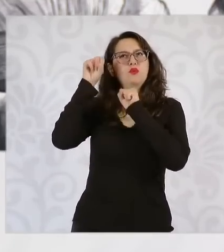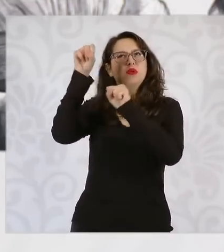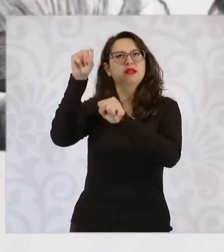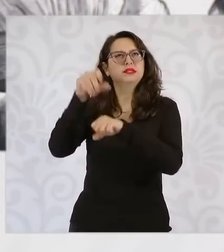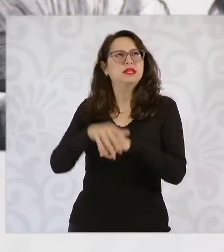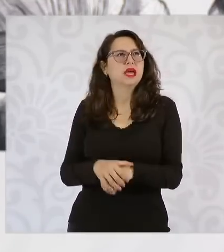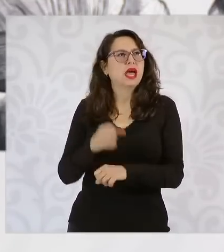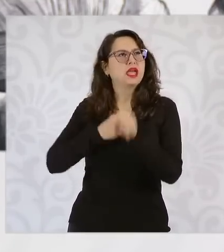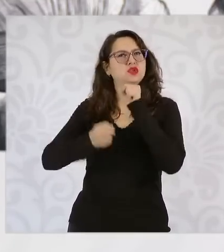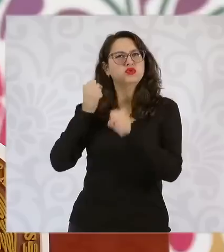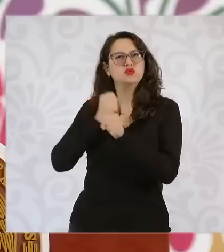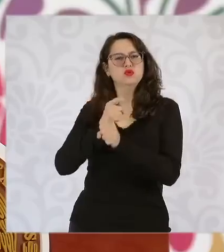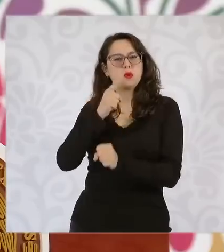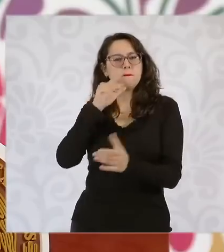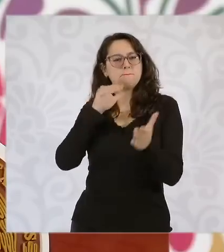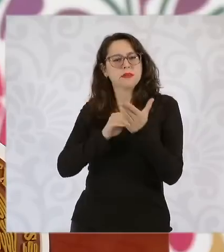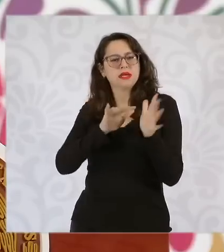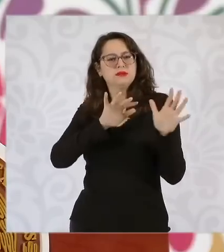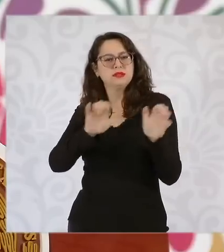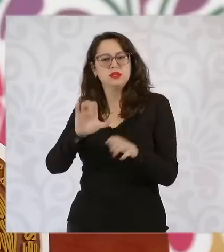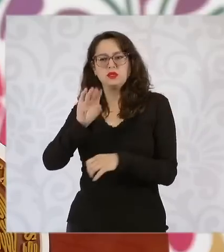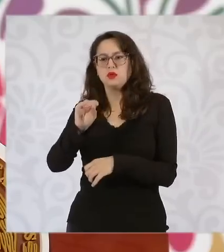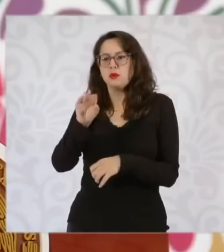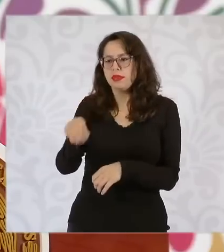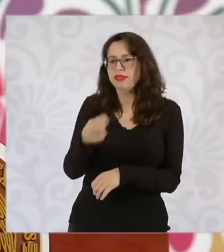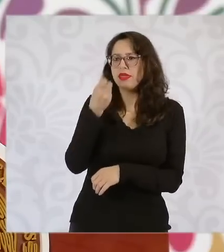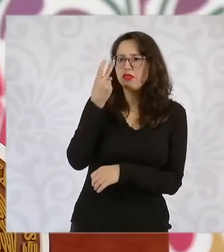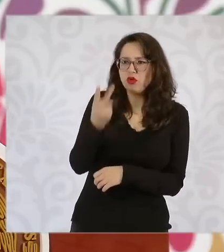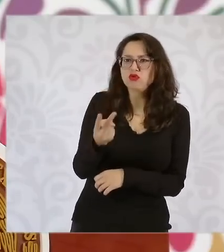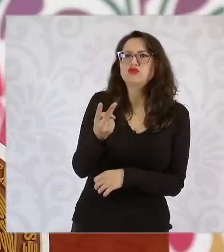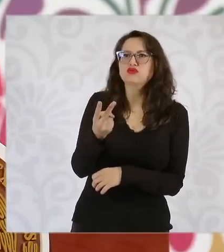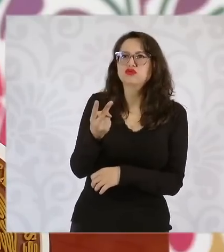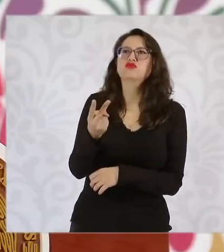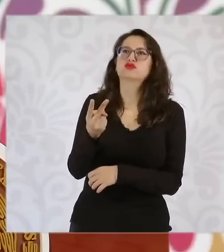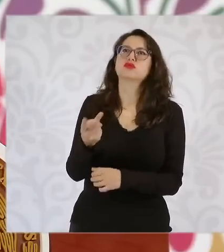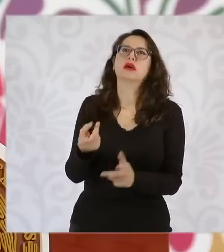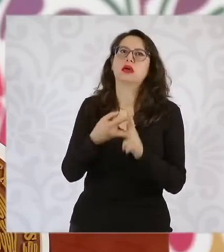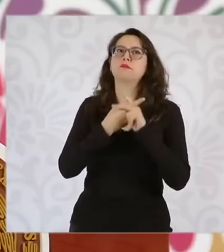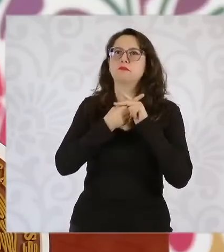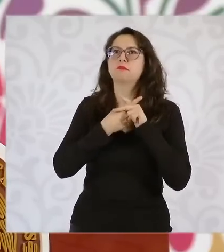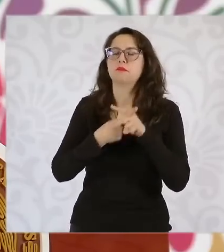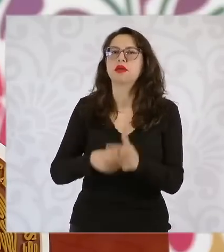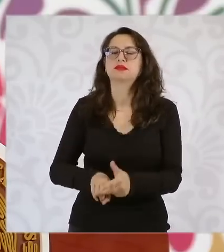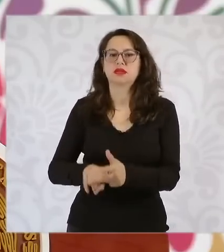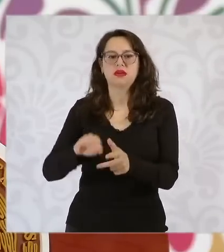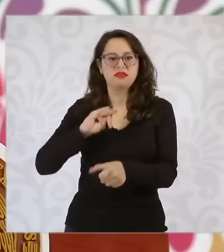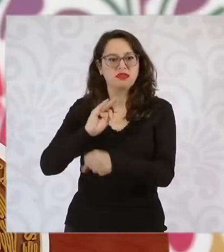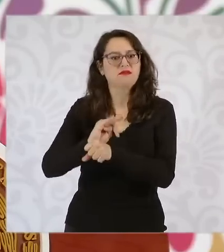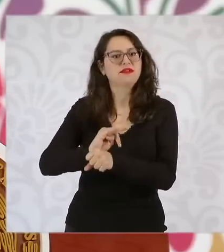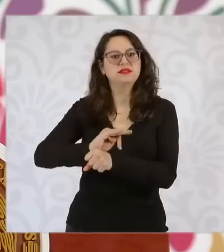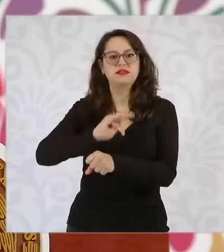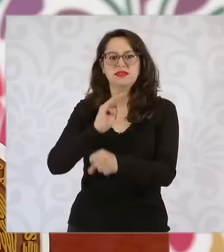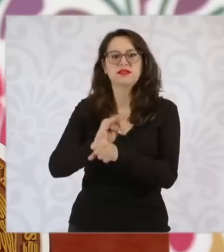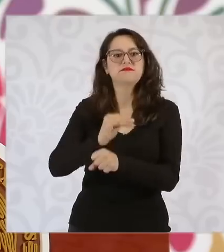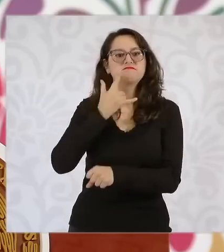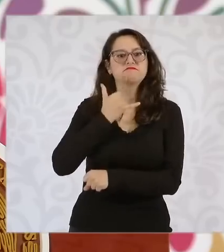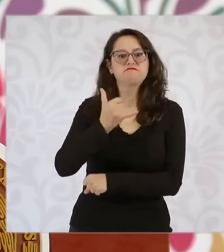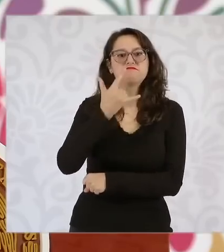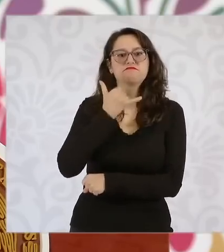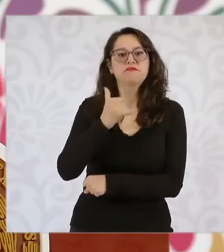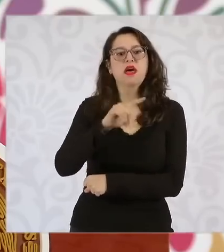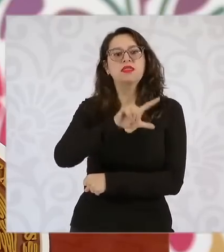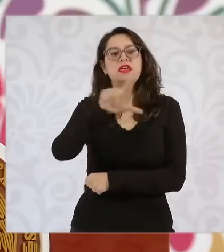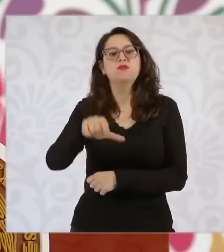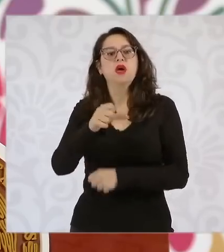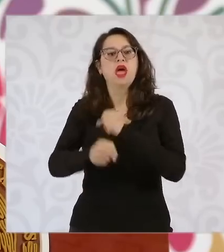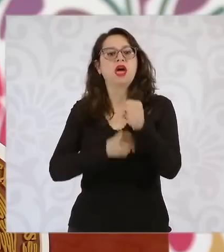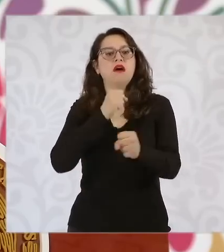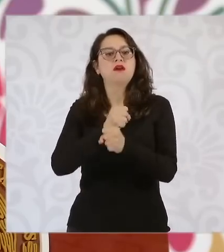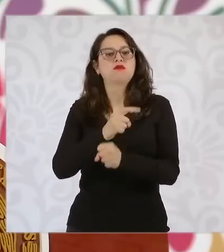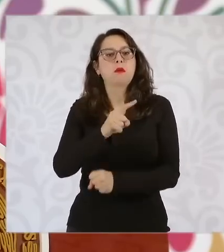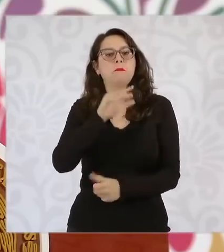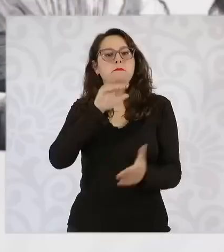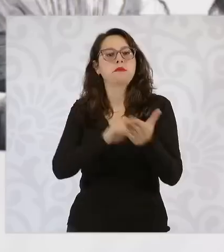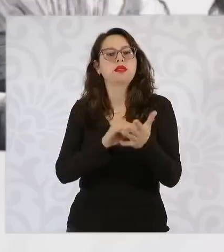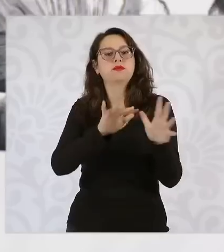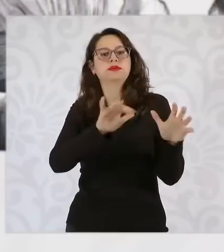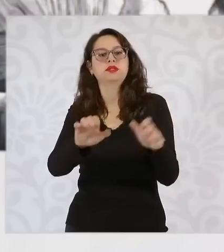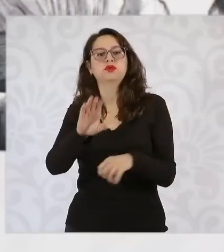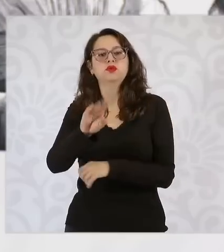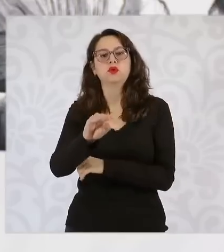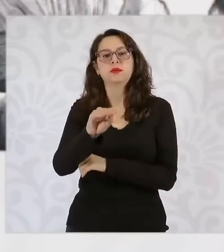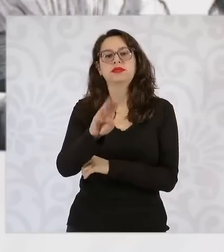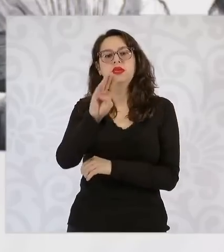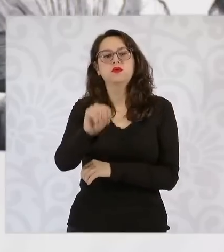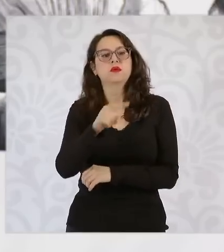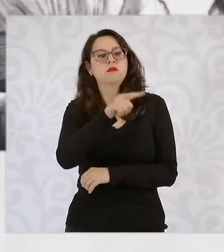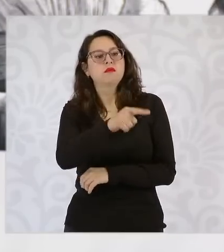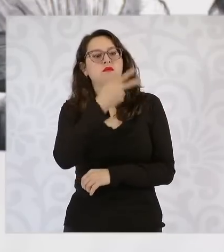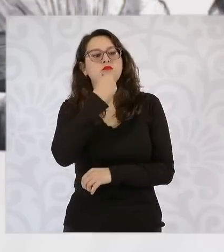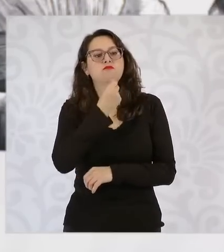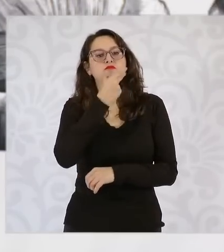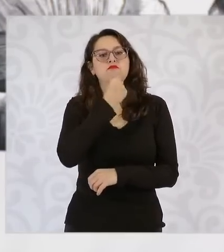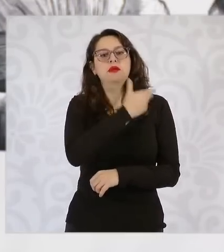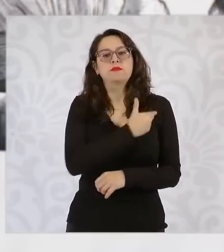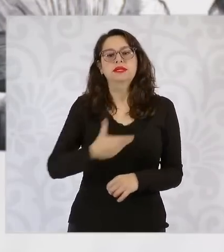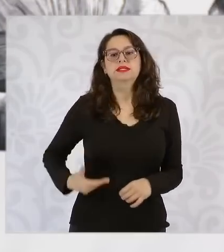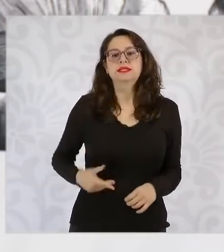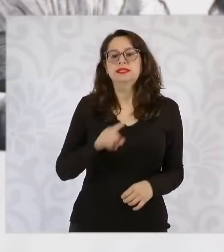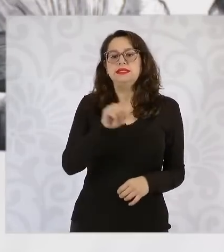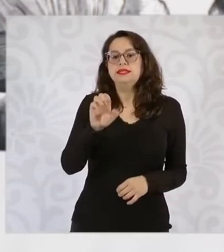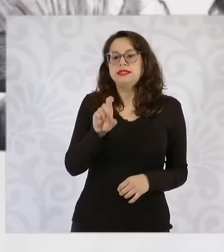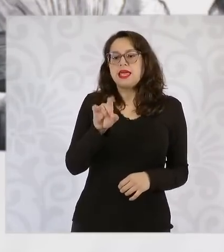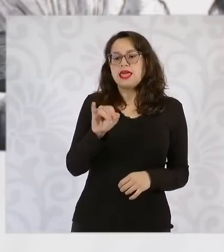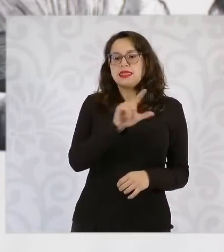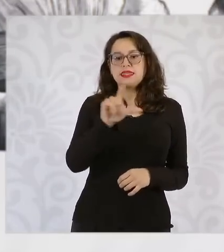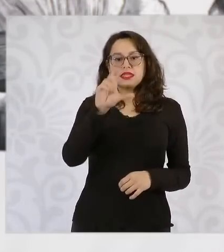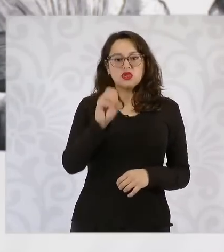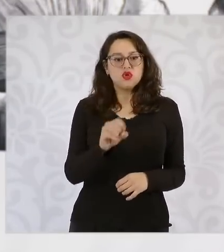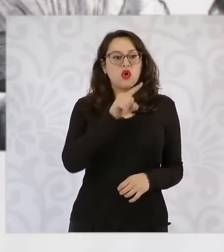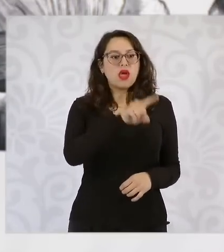público de energía eléctrica después en el año 99 cuando Cedillo quiso privatizar la electricidad